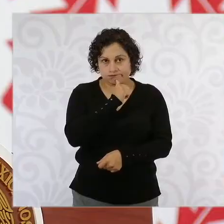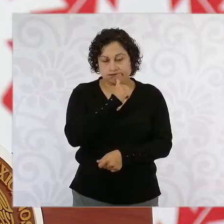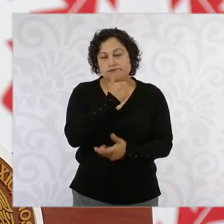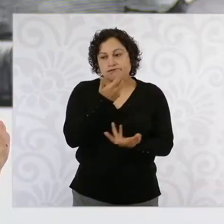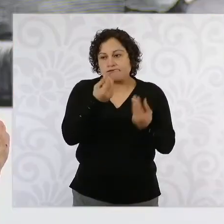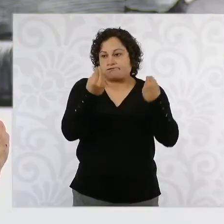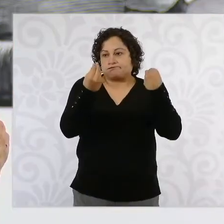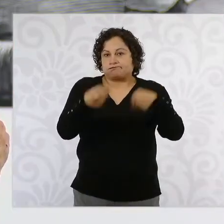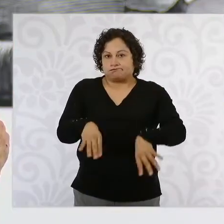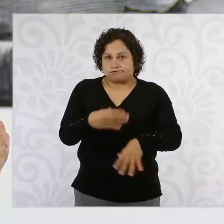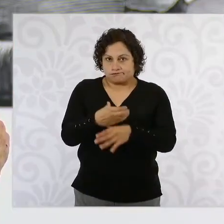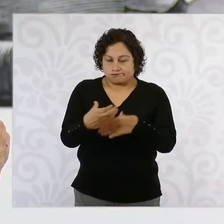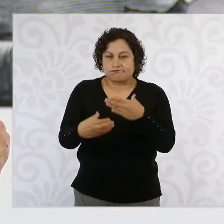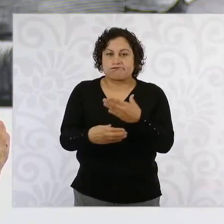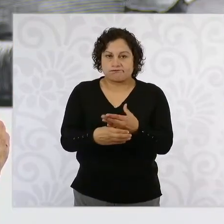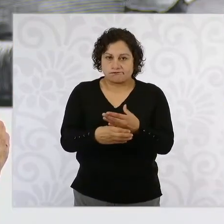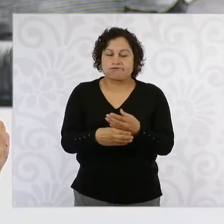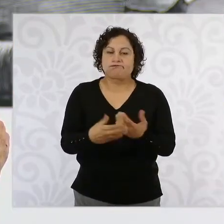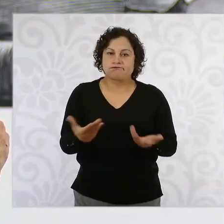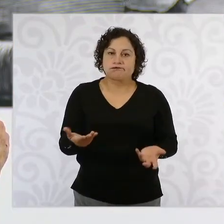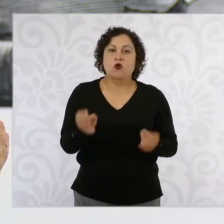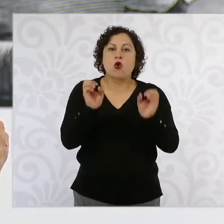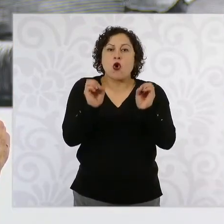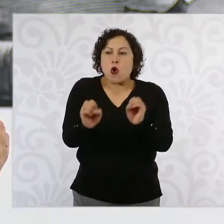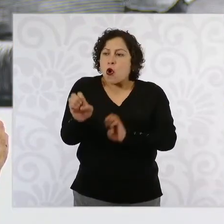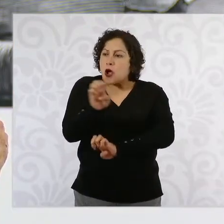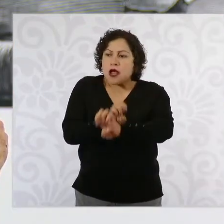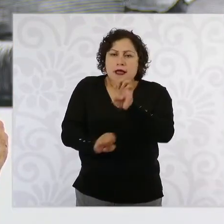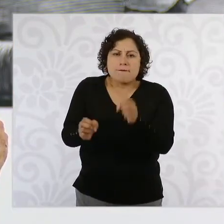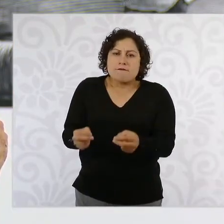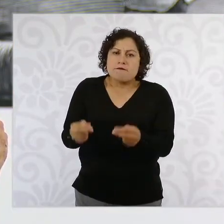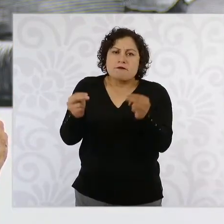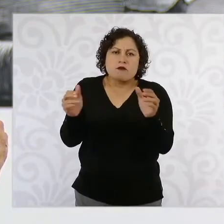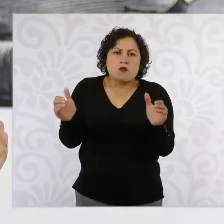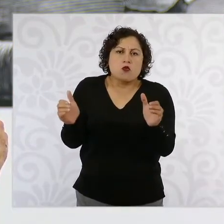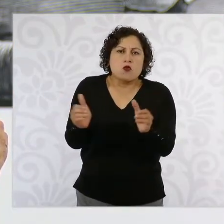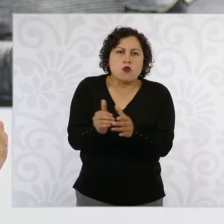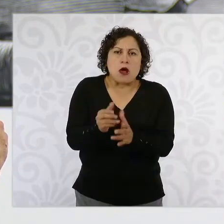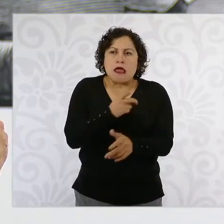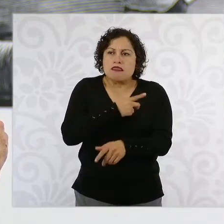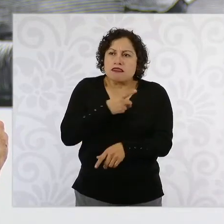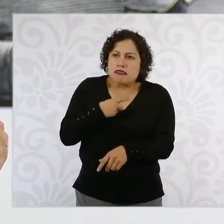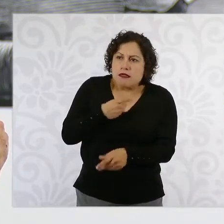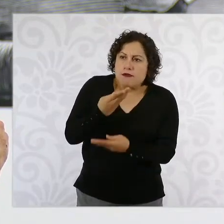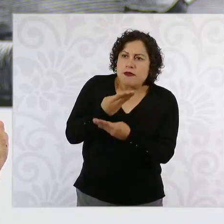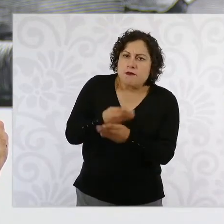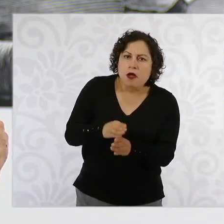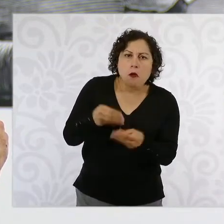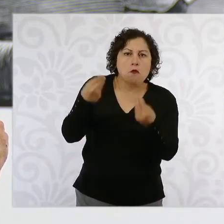nada o pequeños empresarios que tenían una deuda y perdieron todo a todos ellos ellas